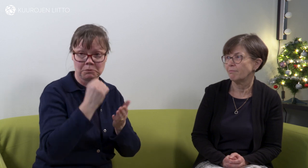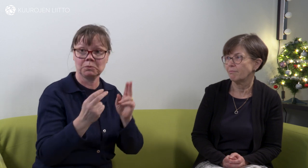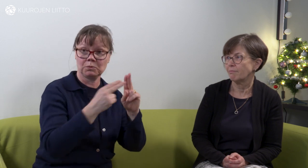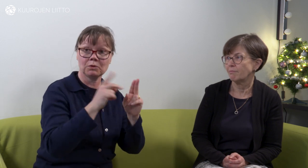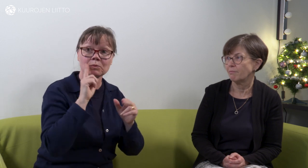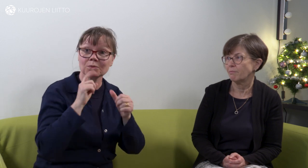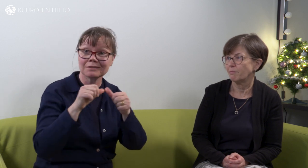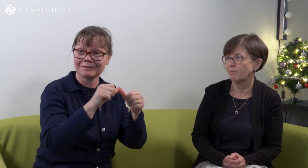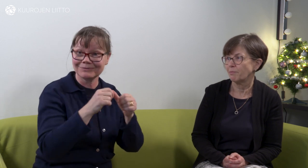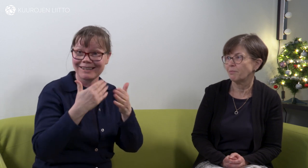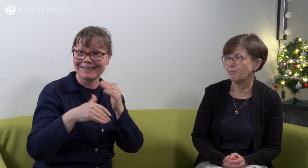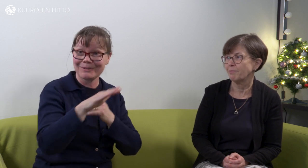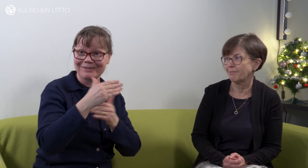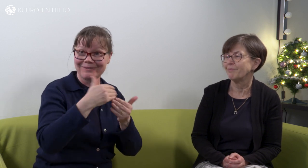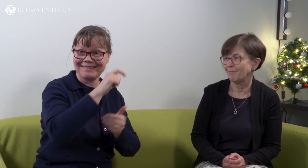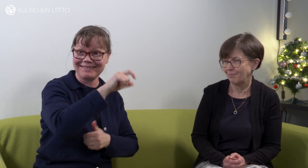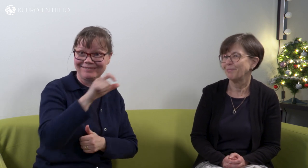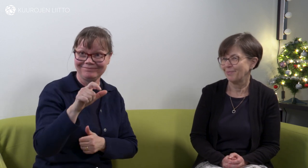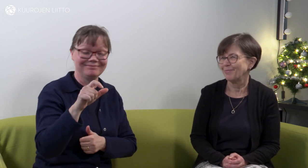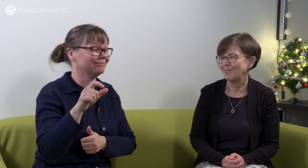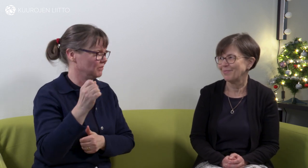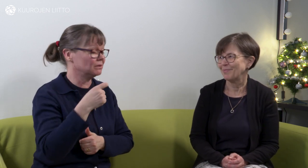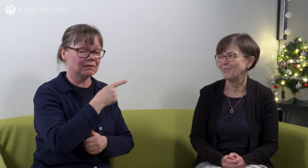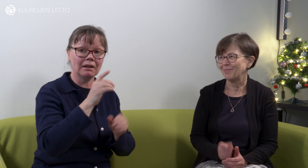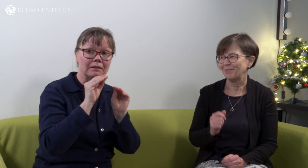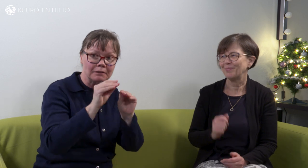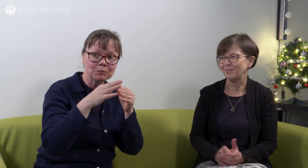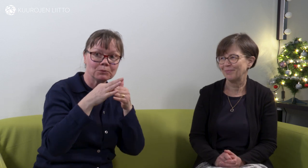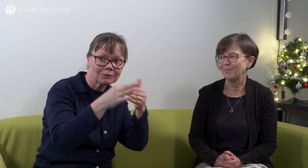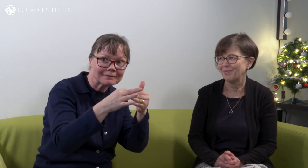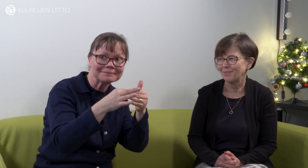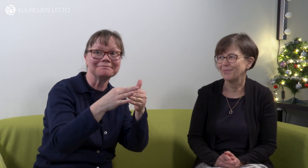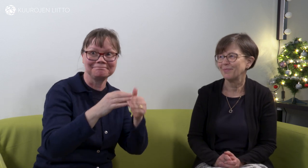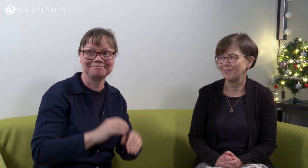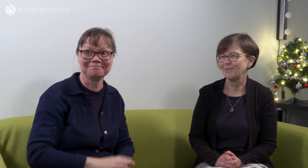voitte ottaa yhteyttä Kuurojen Liiton aluetyöntekijöihin, - joilta saatte neuvoja ja opastusta.